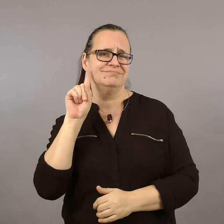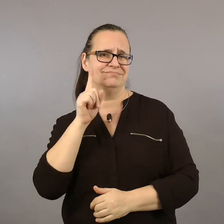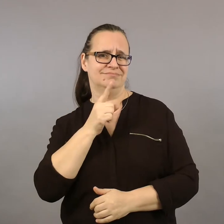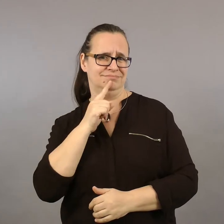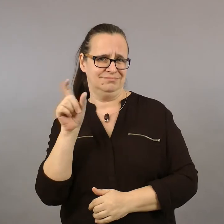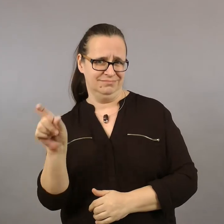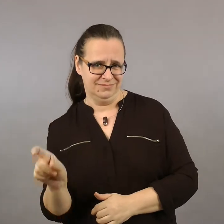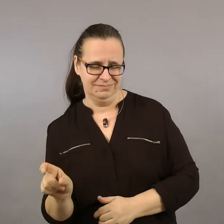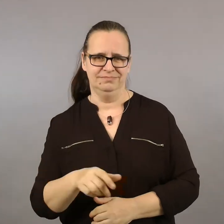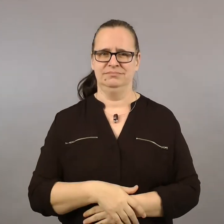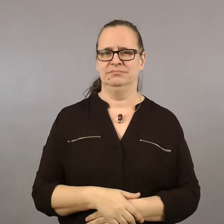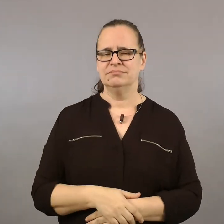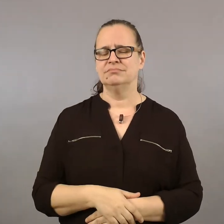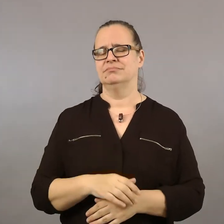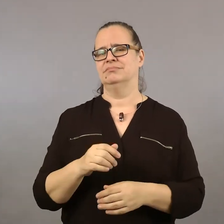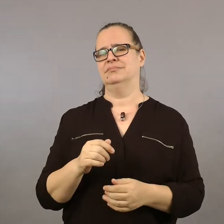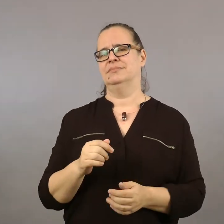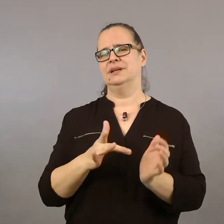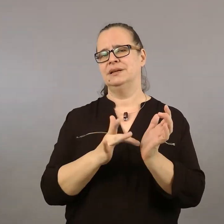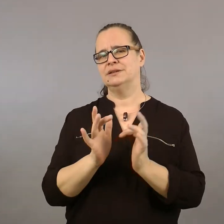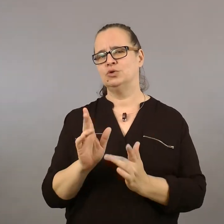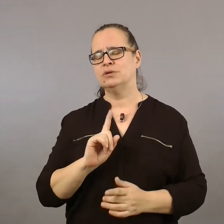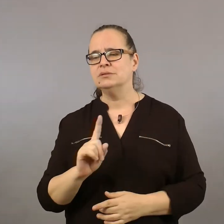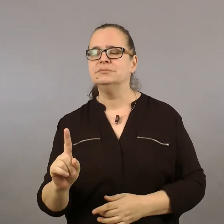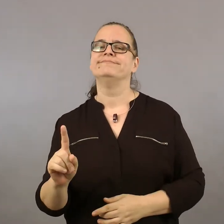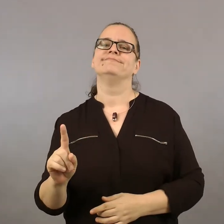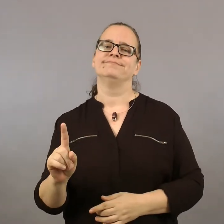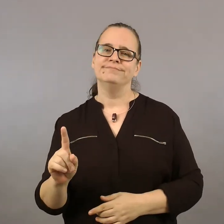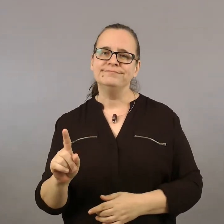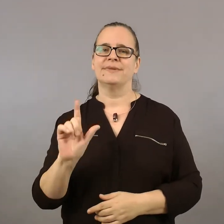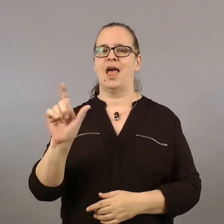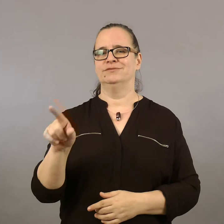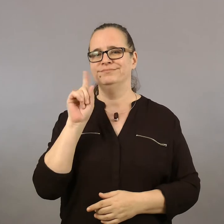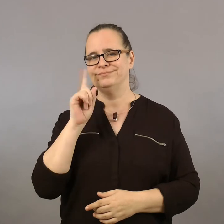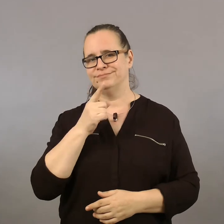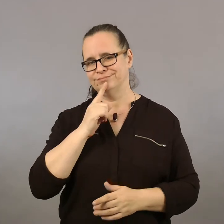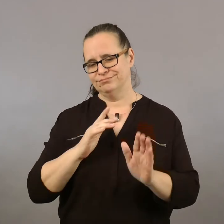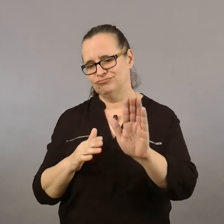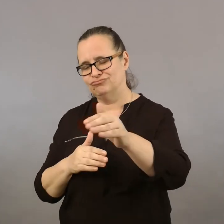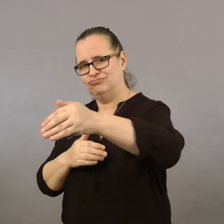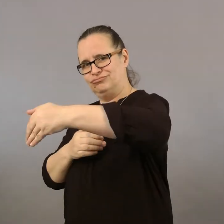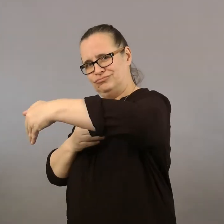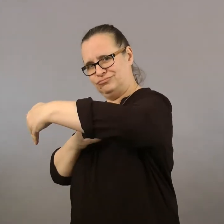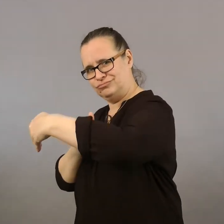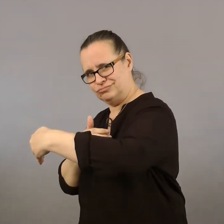Der Mann war aber gehörlos Jesus geht zu dem gehörlosen Mann, umarmt ihn und